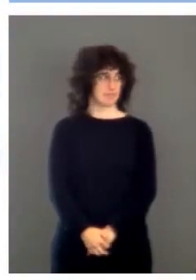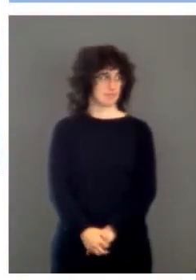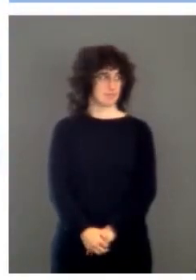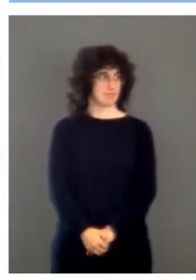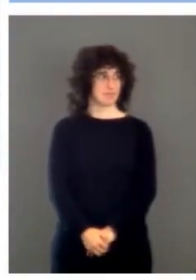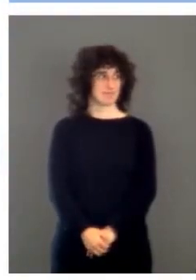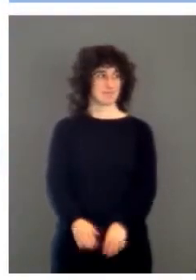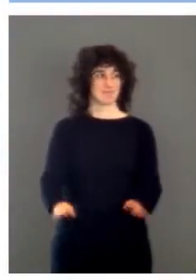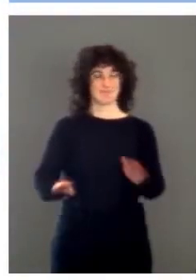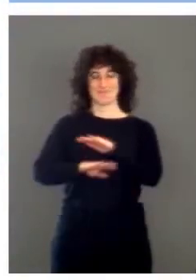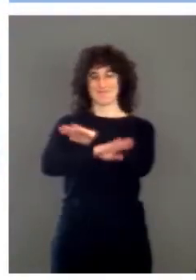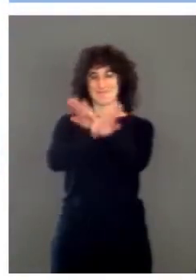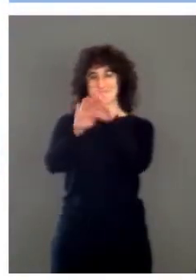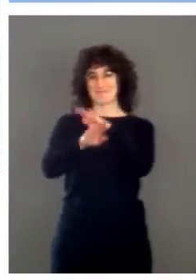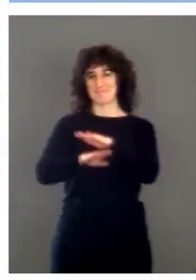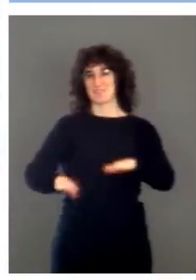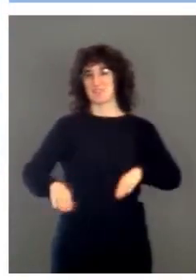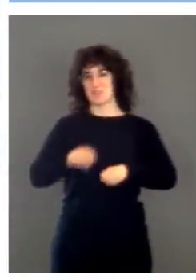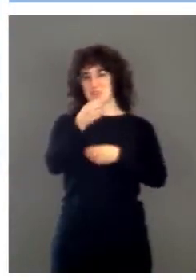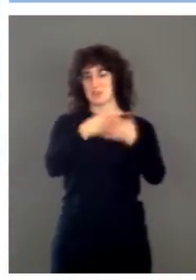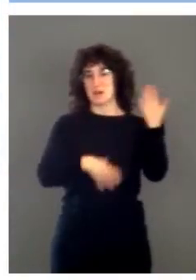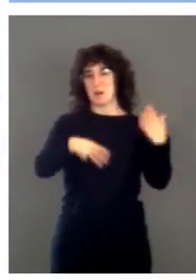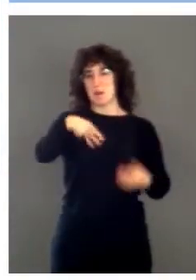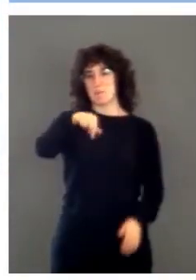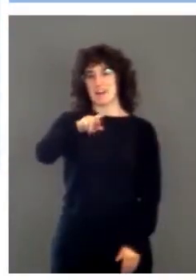Última de esta tanda Mari Jose Sanz García